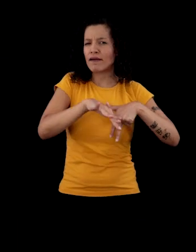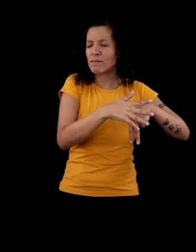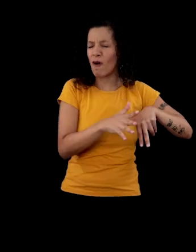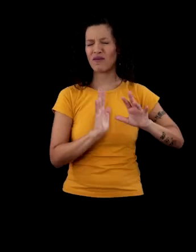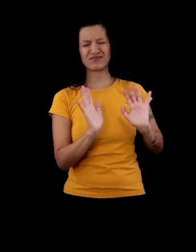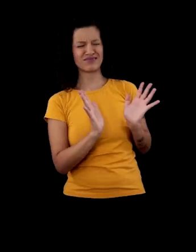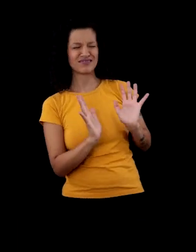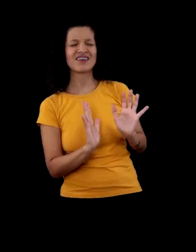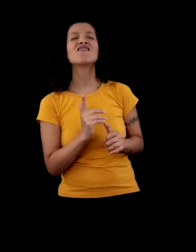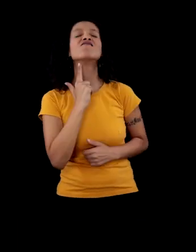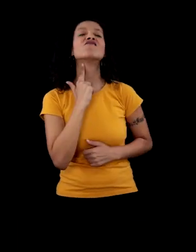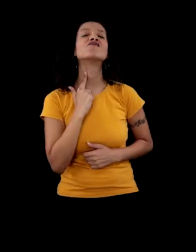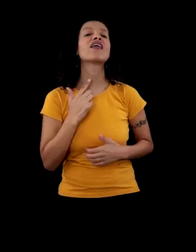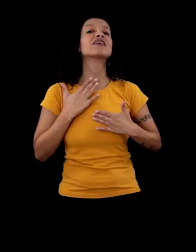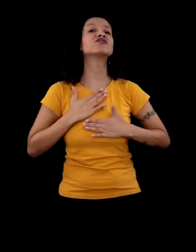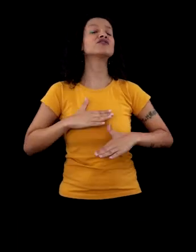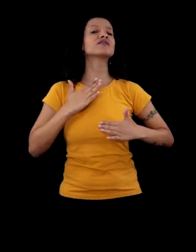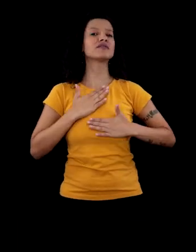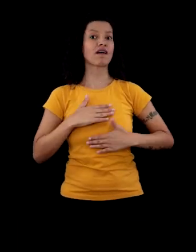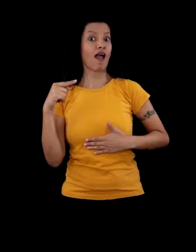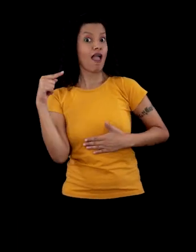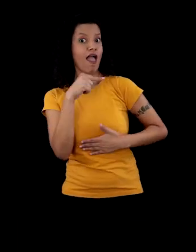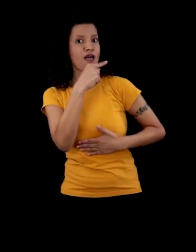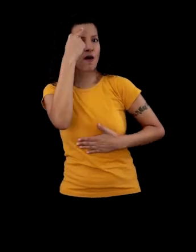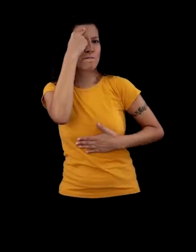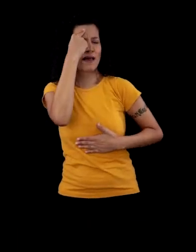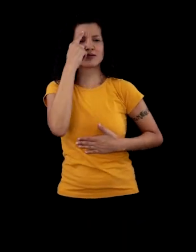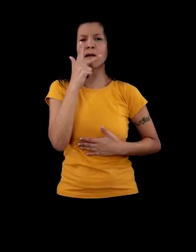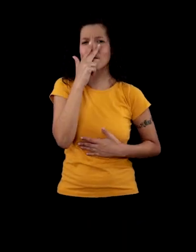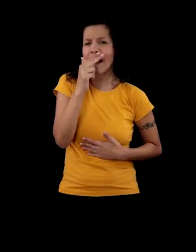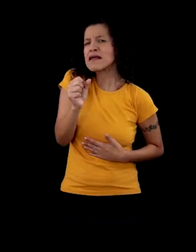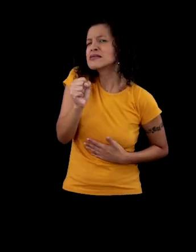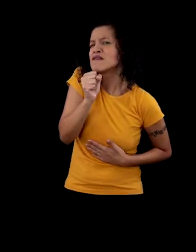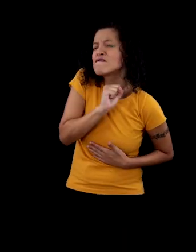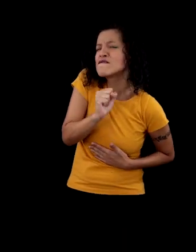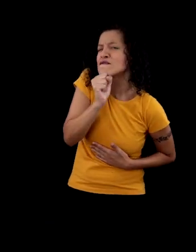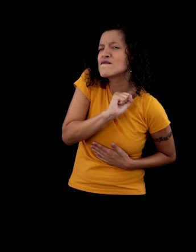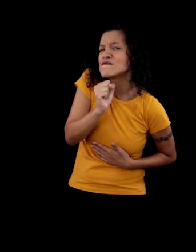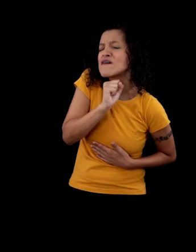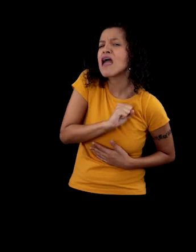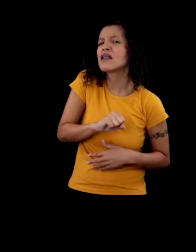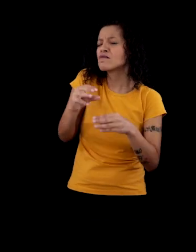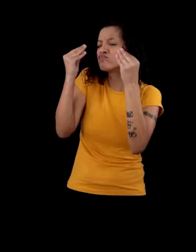não queria mais carimbó, queria descansar. Ela achava que já estava velha o suficiente